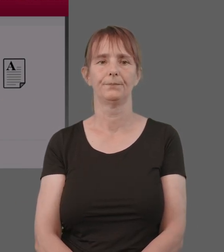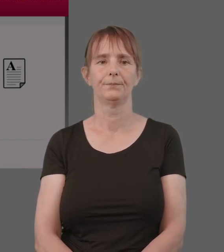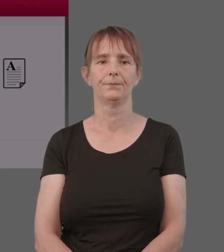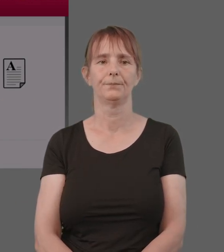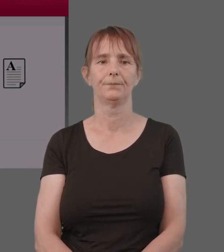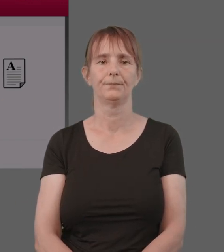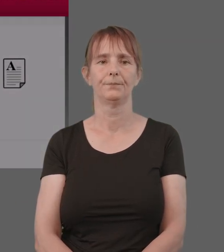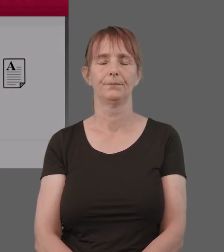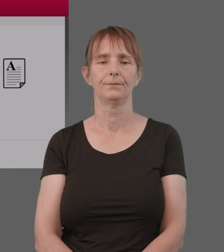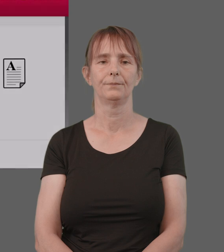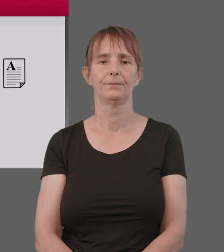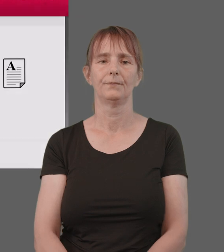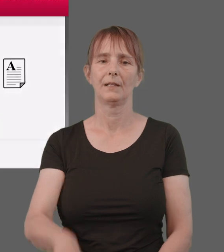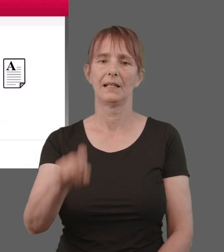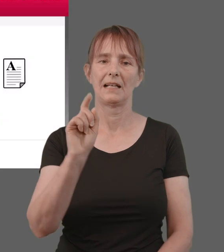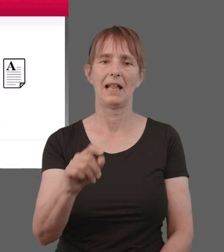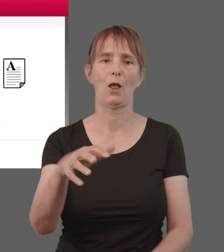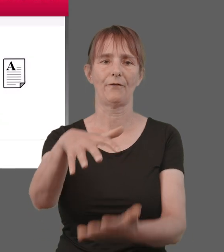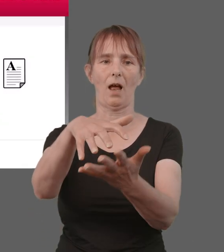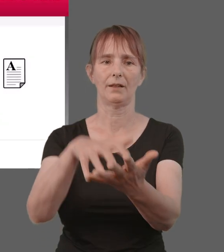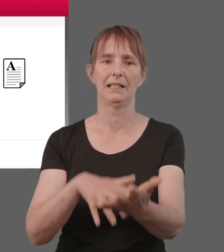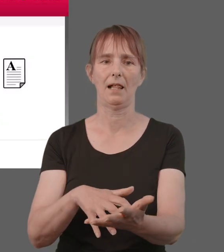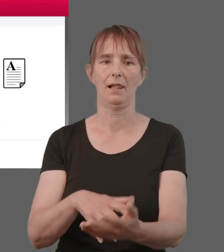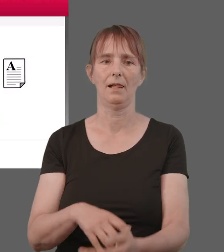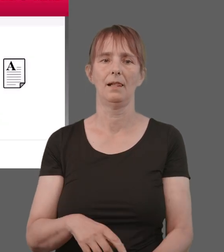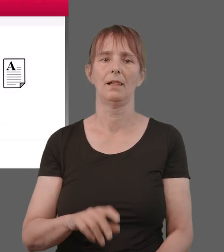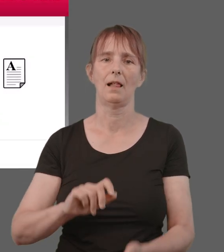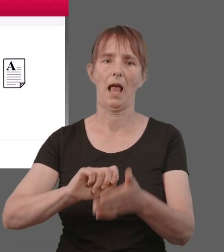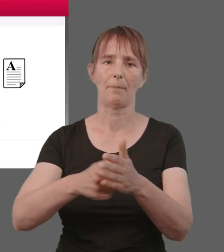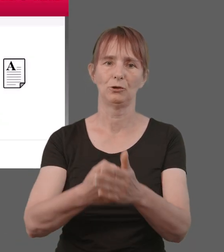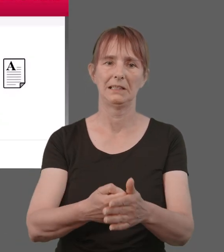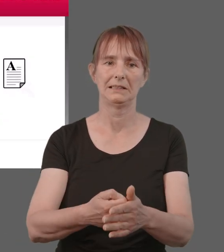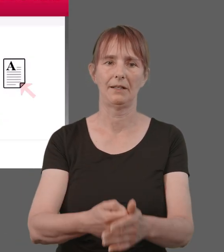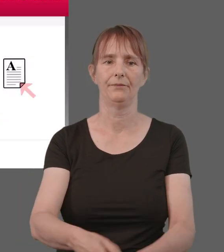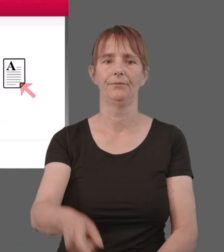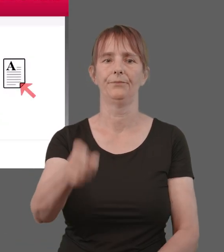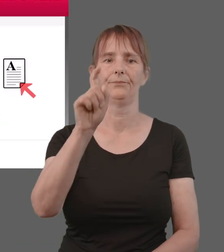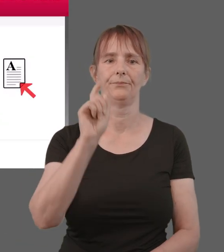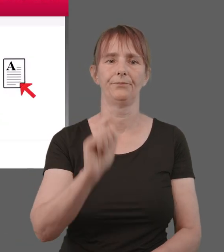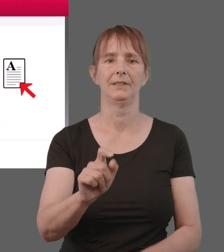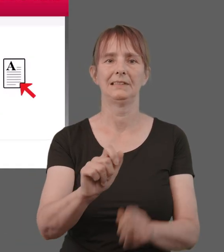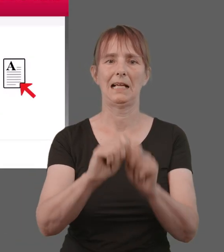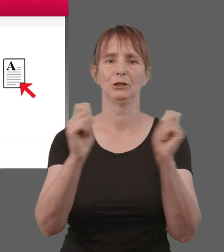Zeitschrift befindet sich also demzufolge der Artikel mit dem Titel "Kunst des Smalltalks".